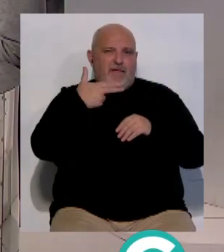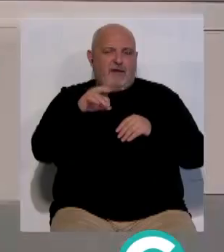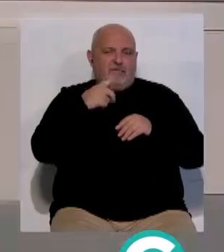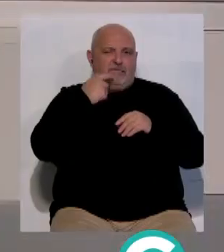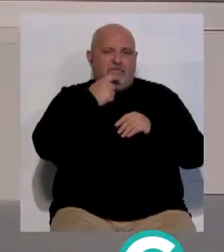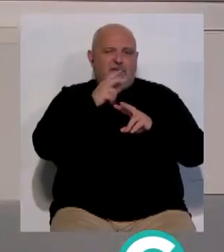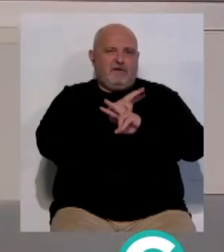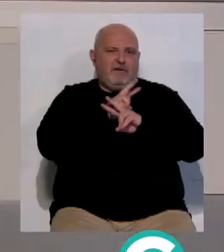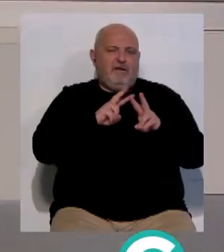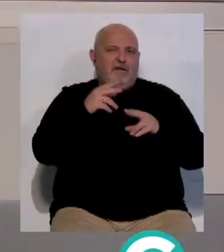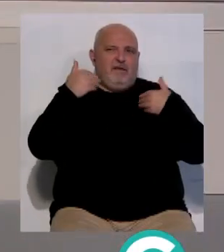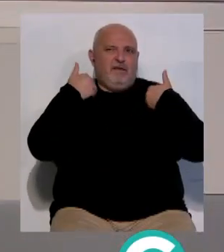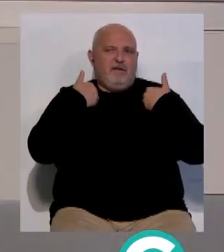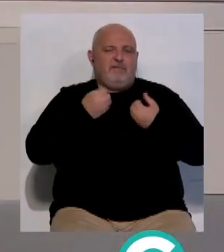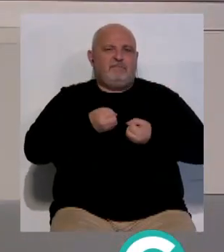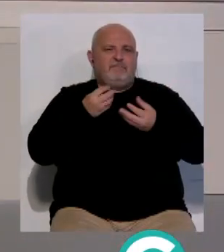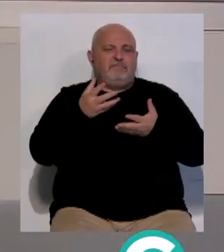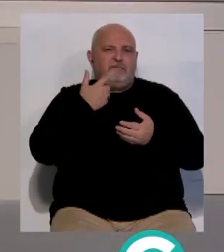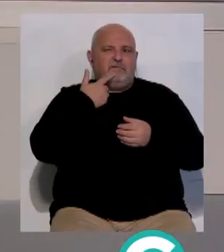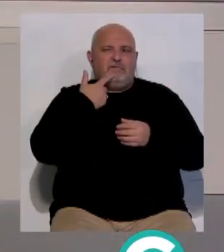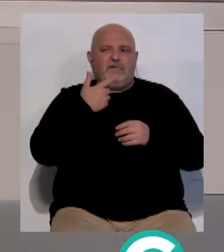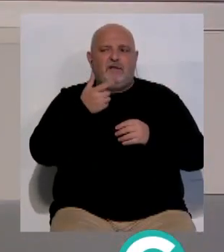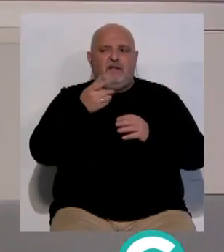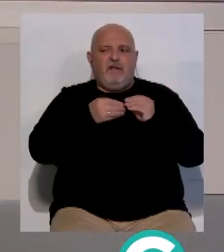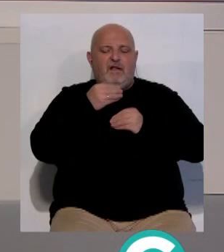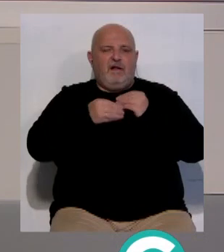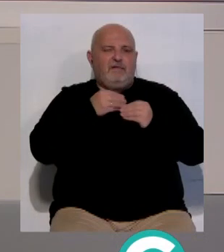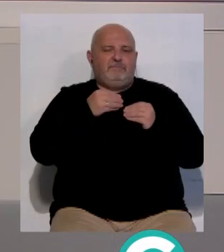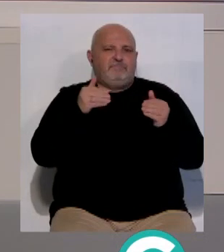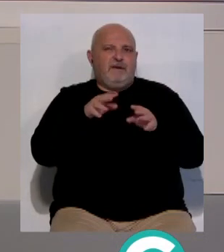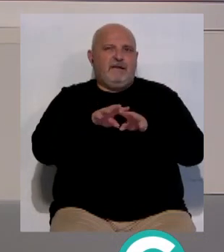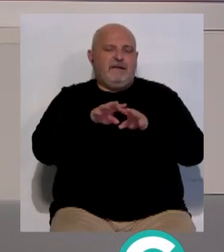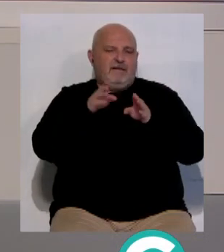el presidente como hos escuchar a continuación Manuel biscaino cuando hace una crítica no al